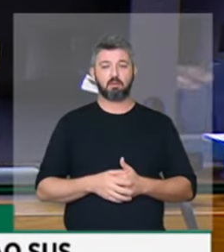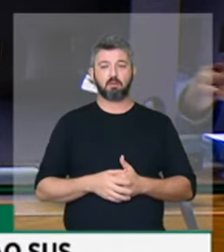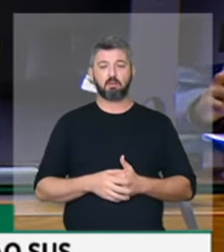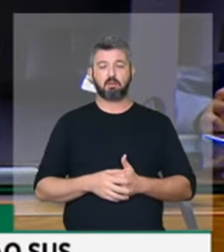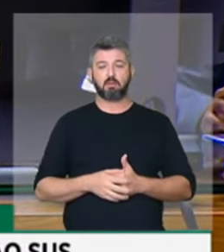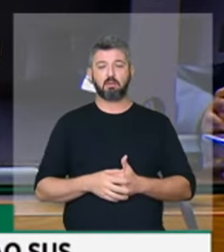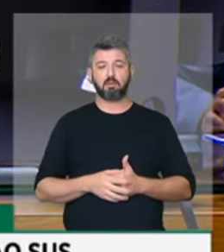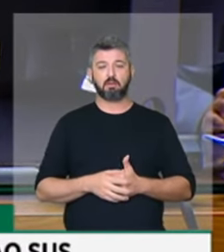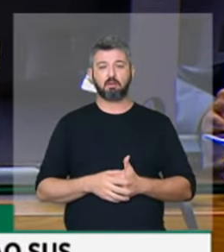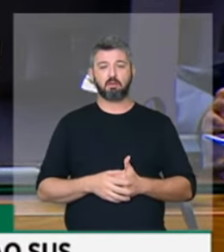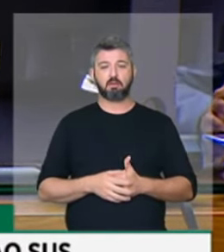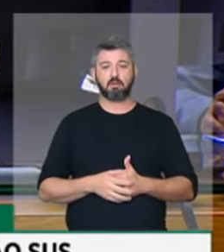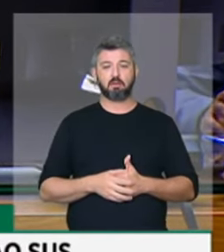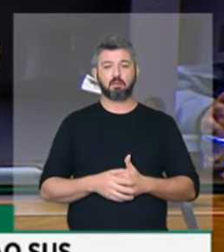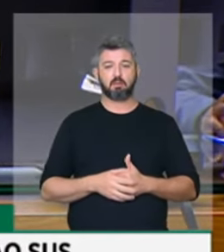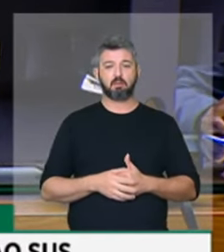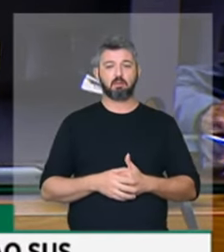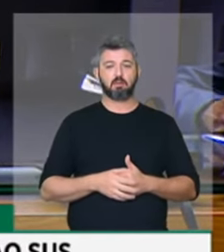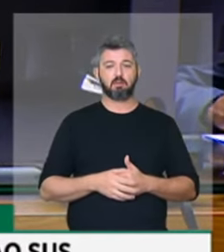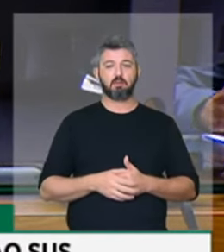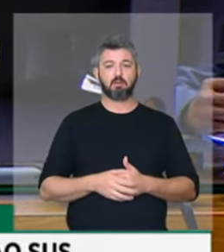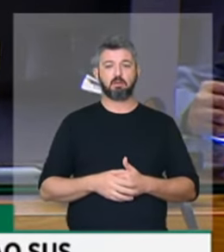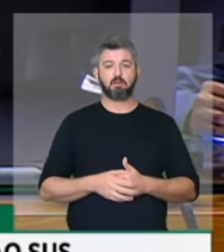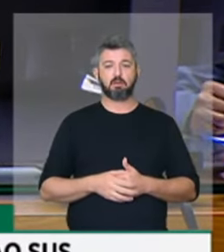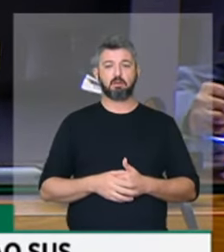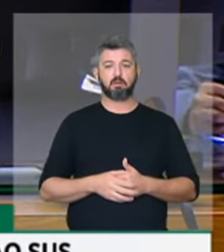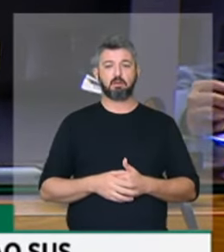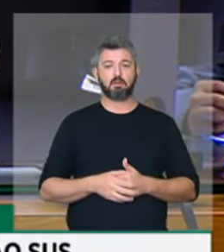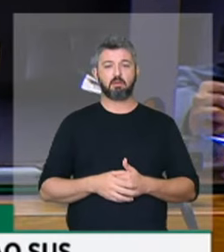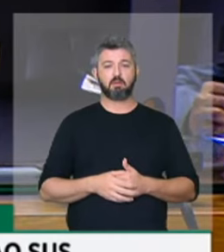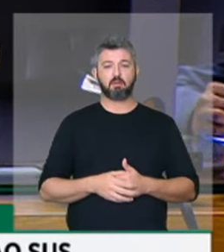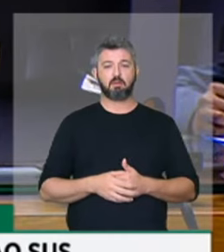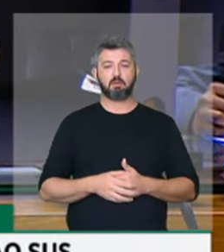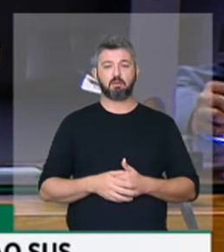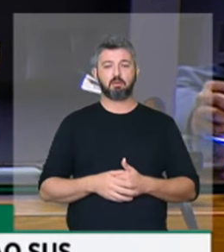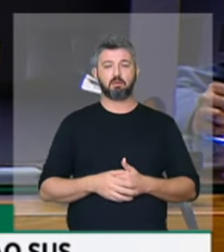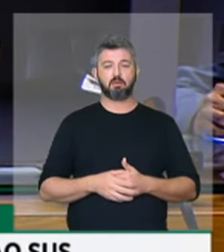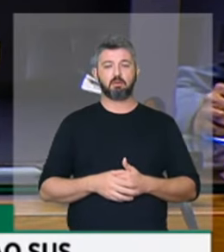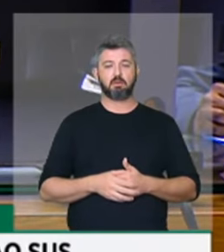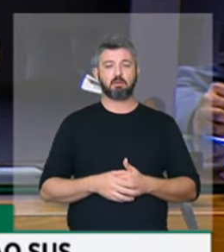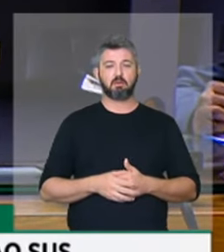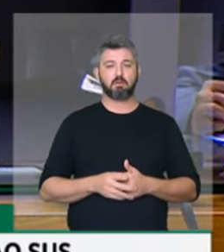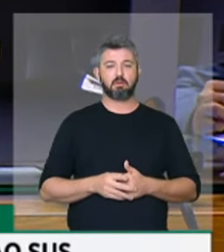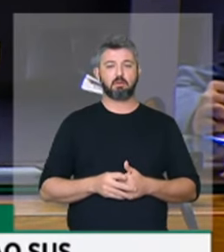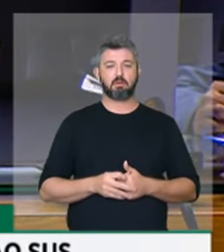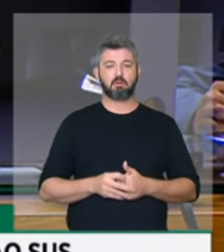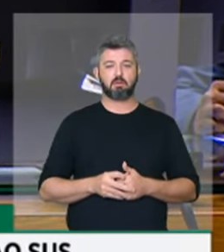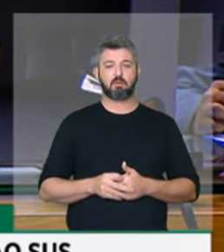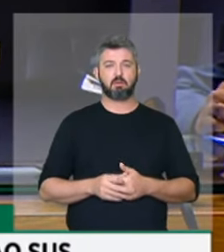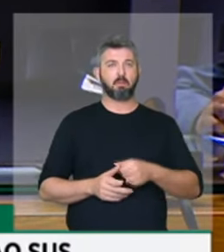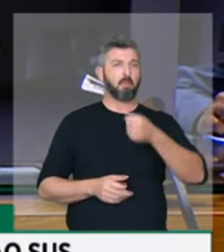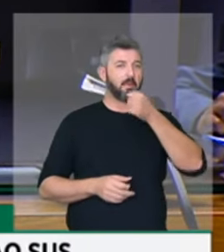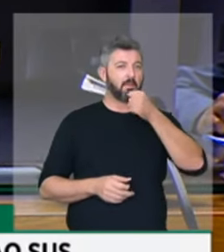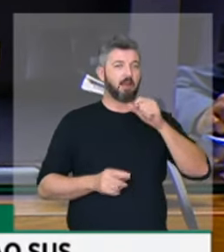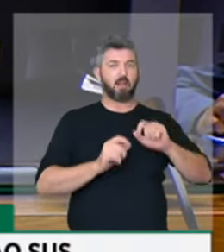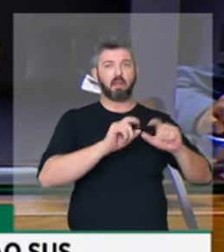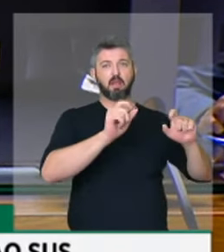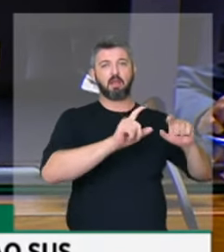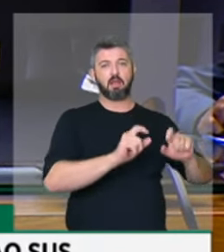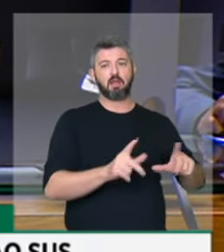QUERO... EU SÓ QUERO... [FALAS SOBREPOSTAS] [PRESIDENTE]: TEM ALGUÉM COM O MICROFONE ABERTO. EU SÓ QUERO PARABENIZAR O DEPUTADO